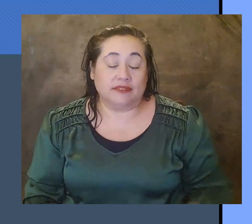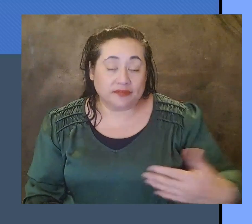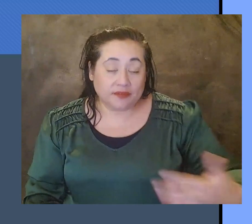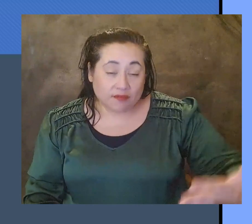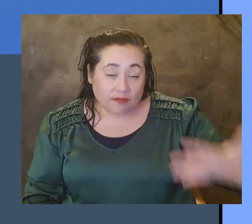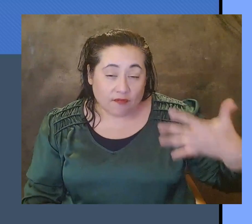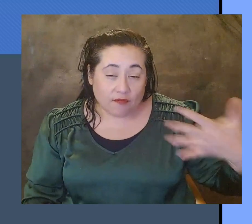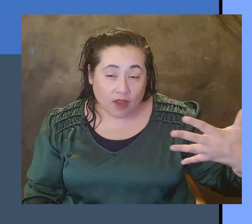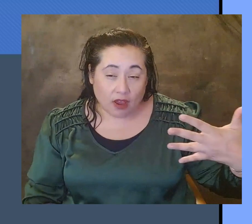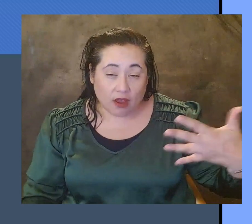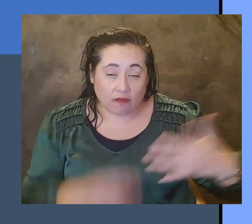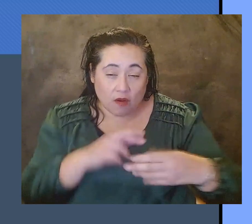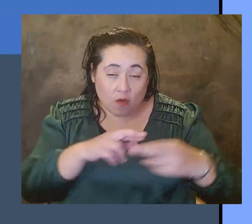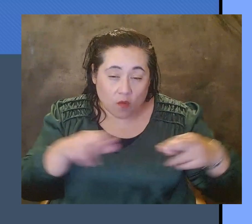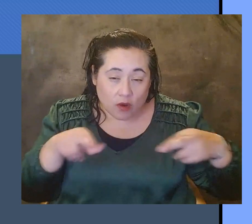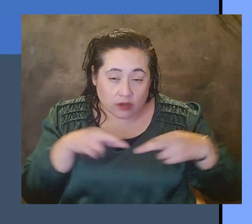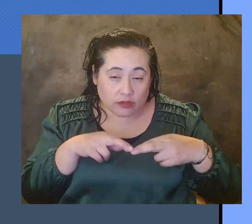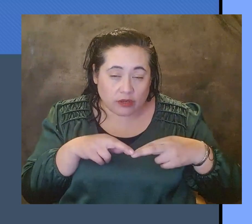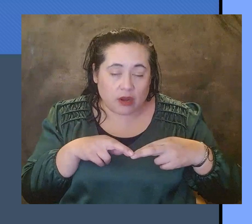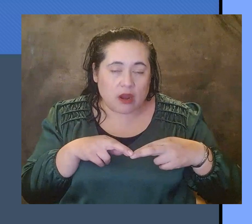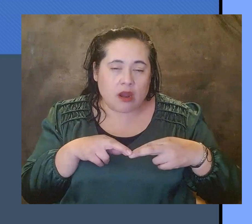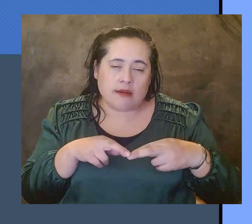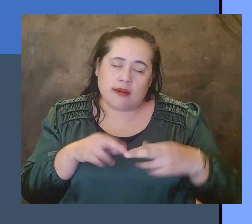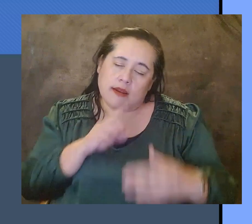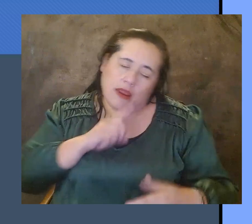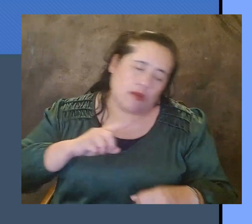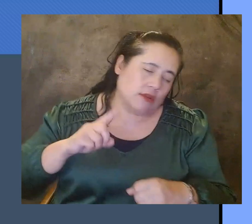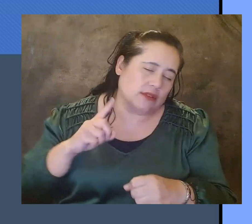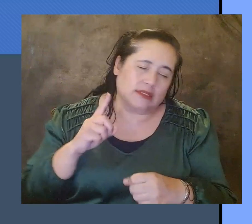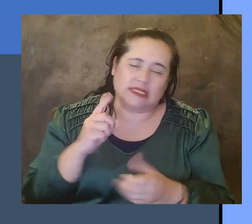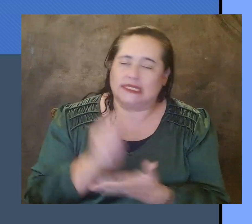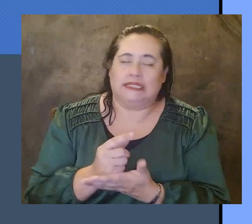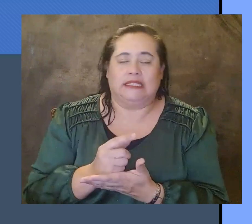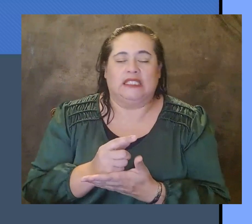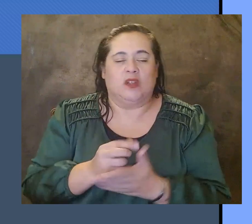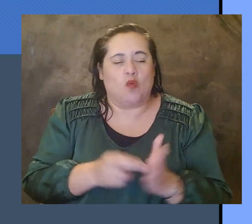Las cinco regiones garantizan la representación en la junta ...